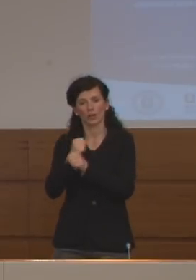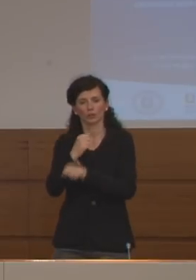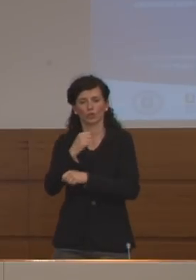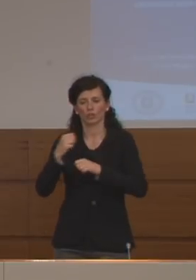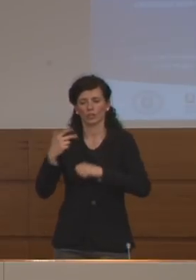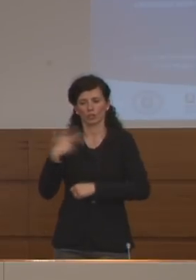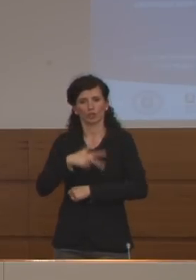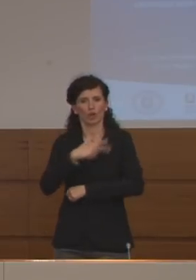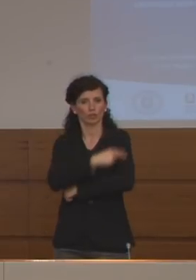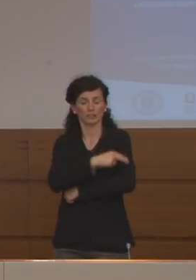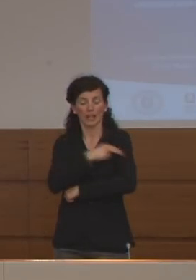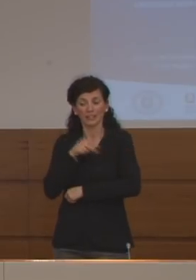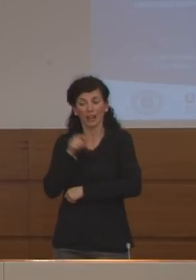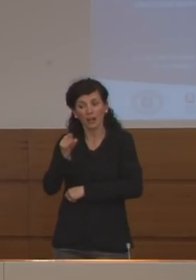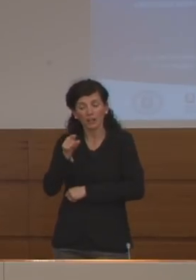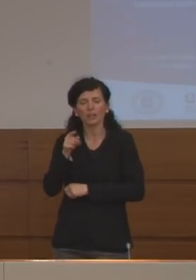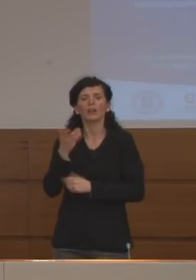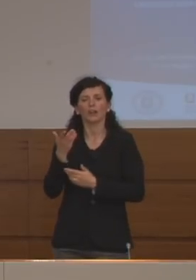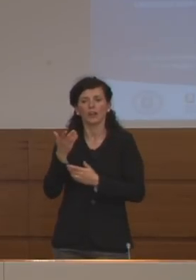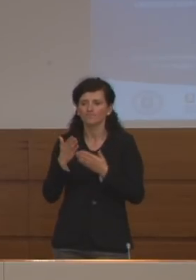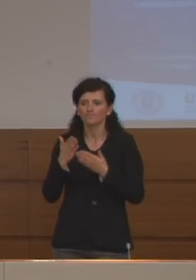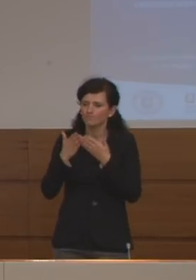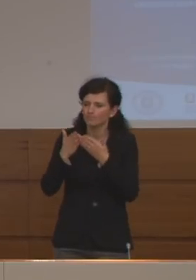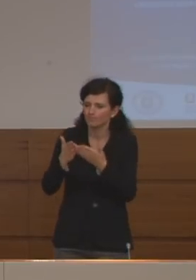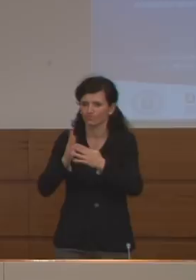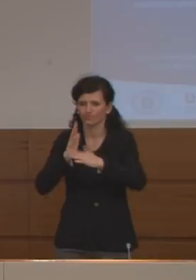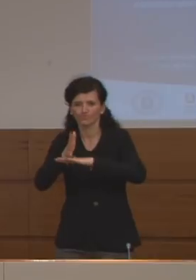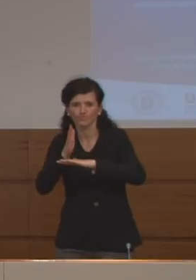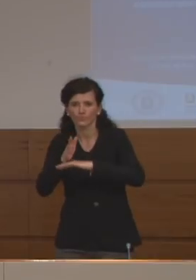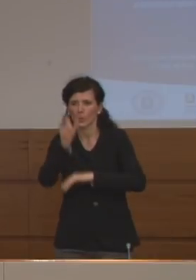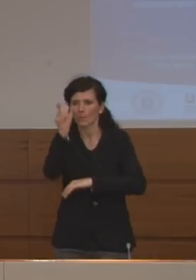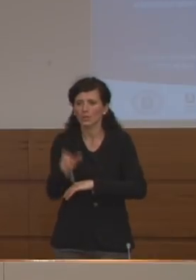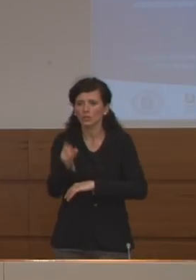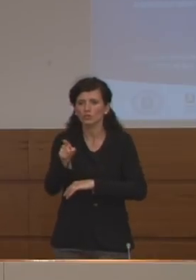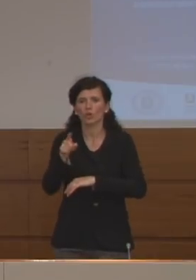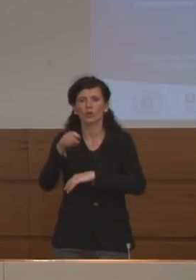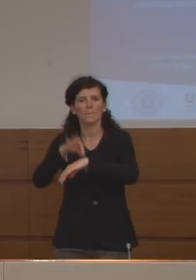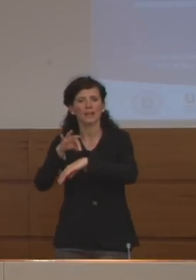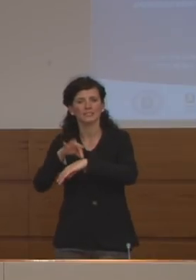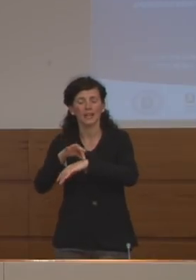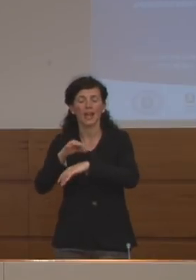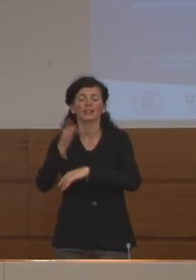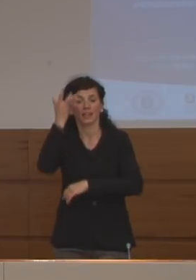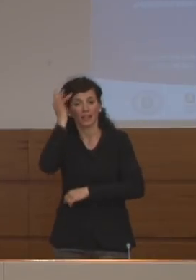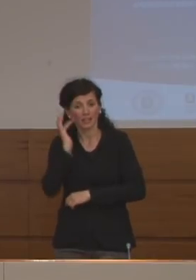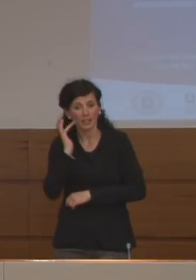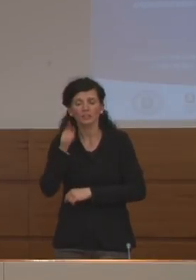di persone che risiedono nel nostro paese. Quindi credo che il paese stesso